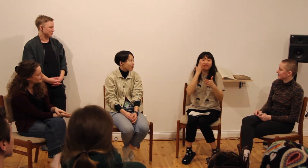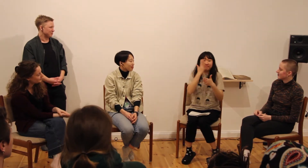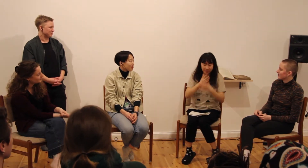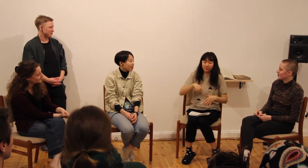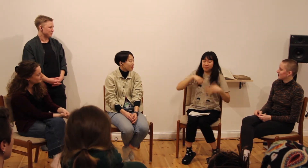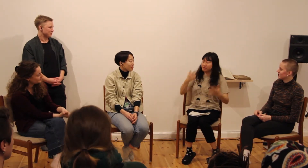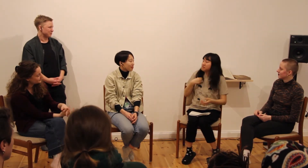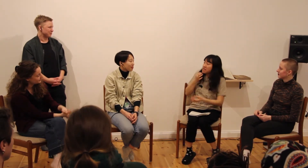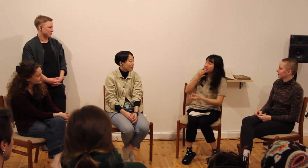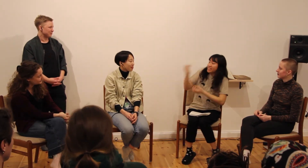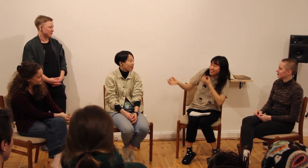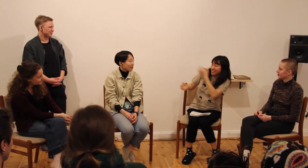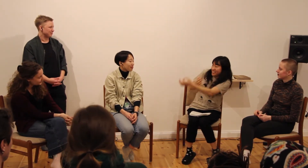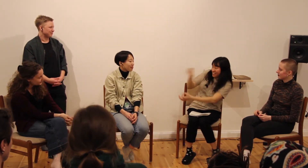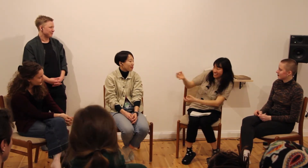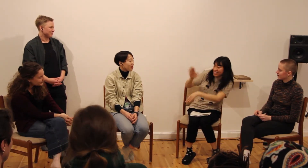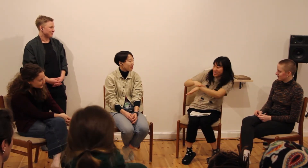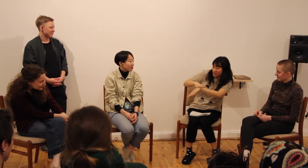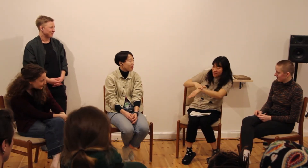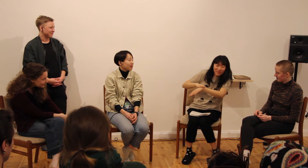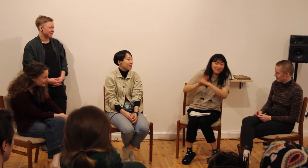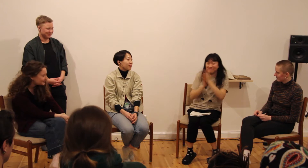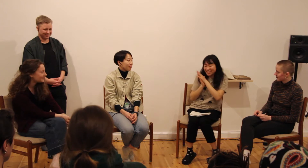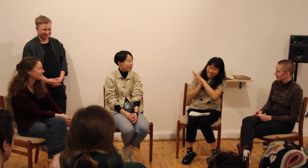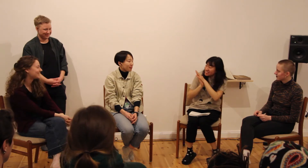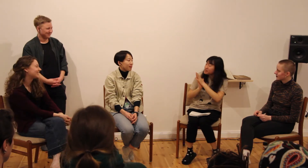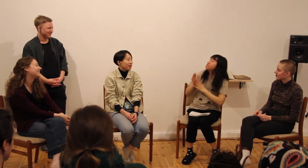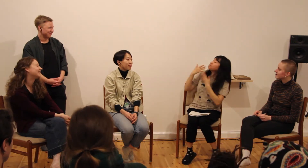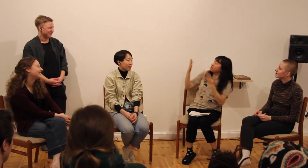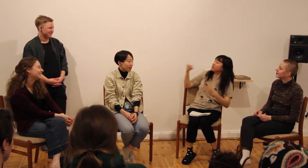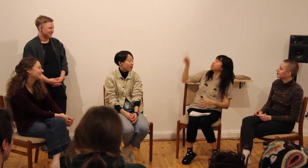Jetzt haben wir uns alle vorgestellt, dann würde ich gerne mit der Frage- Runde anfangen. Ich freu mich schon